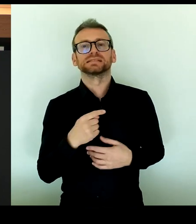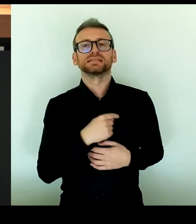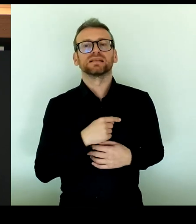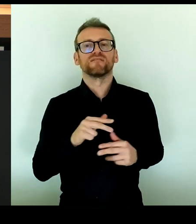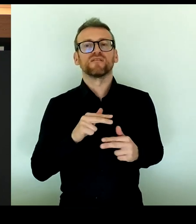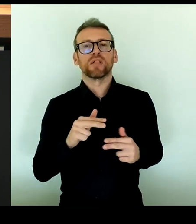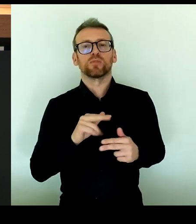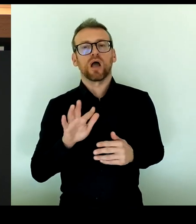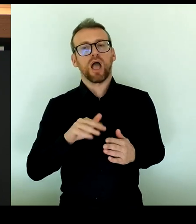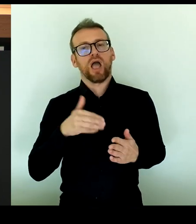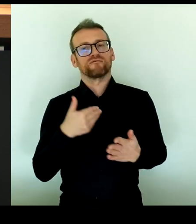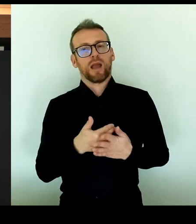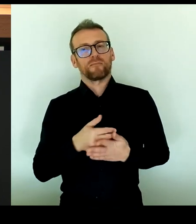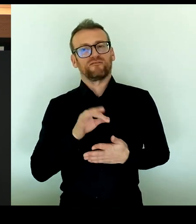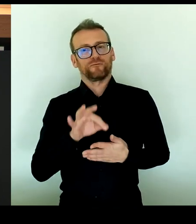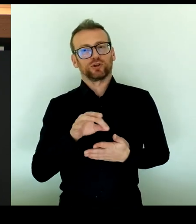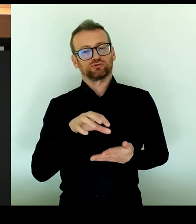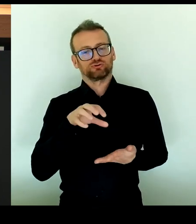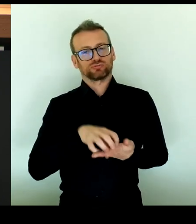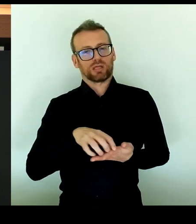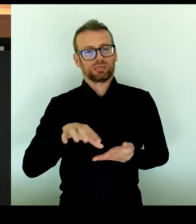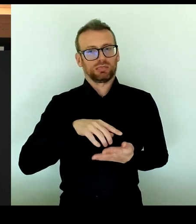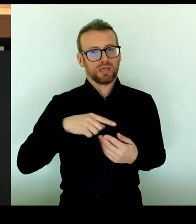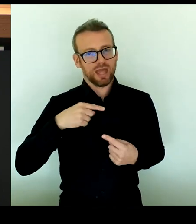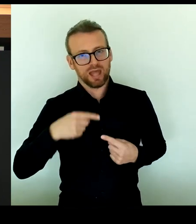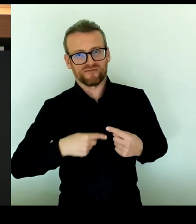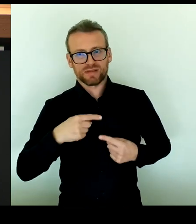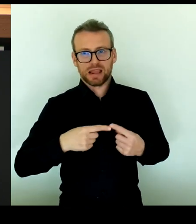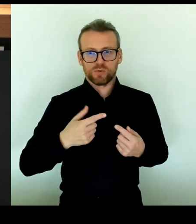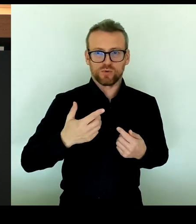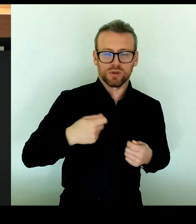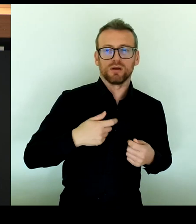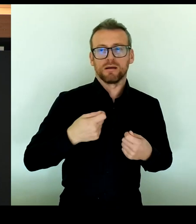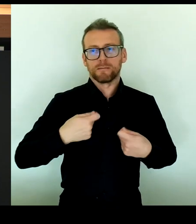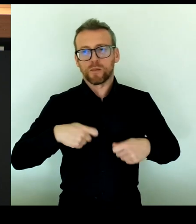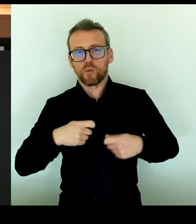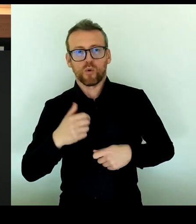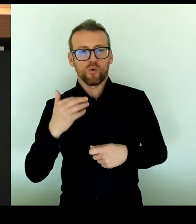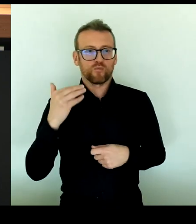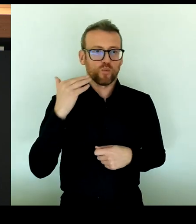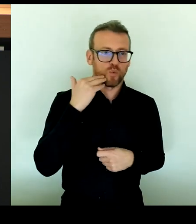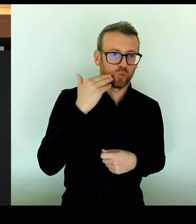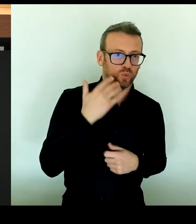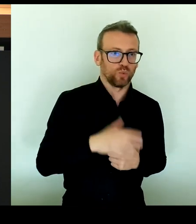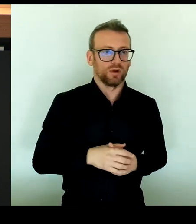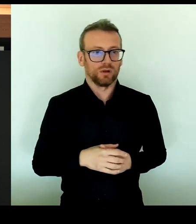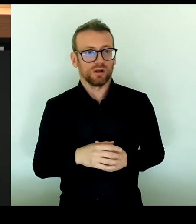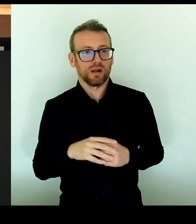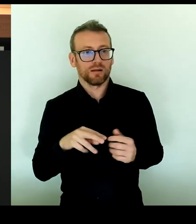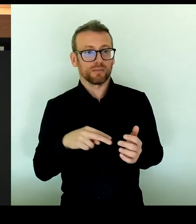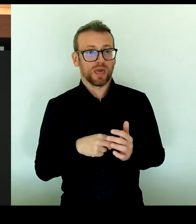dass wenn es um die verkehrliche Erschließung g, gerne mal der ein oder andere Betroffene, aber auch Politiker, egal ob Kommunalpolitiker oder